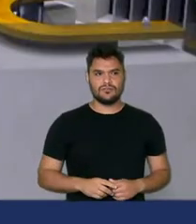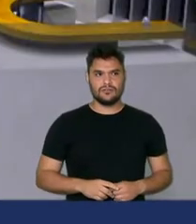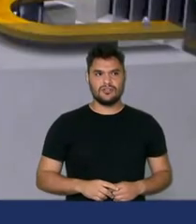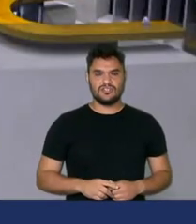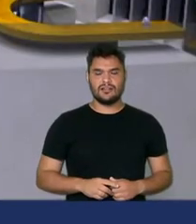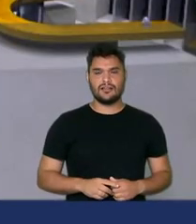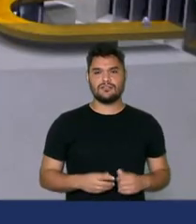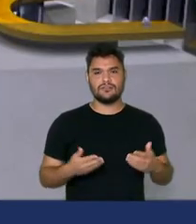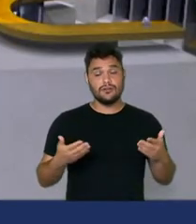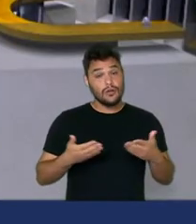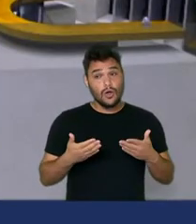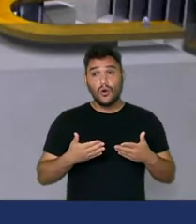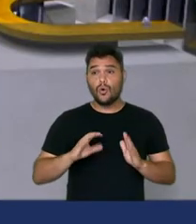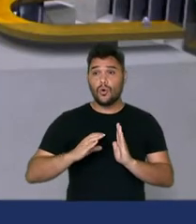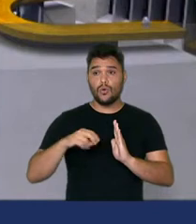FAVOR, DEPUTADO ALEX FONTANA. -- [DEPUTADO]: